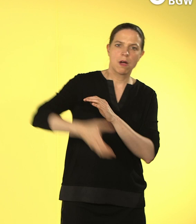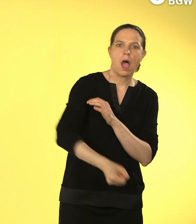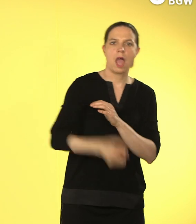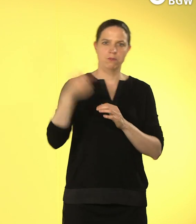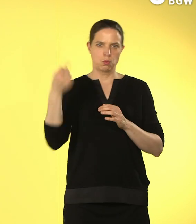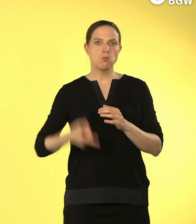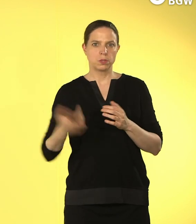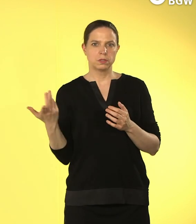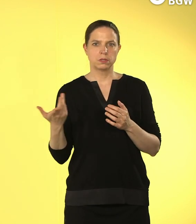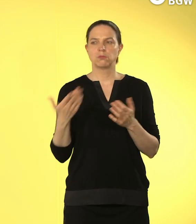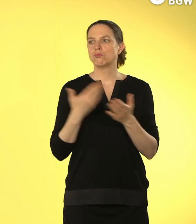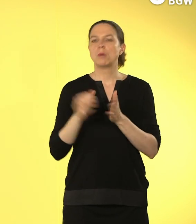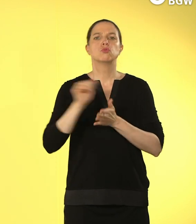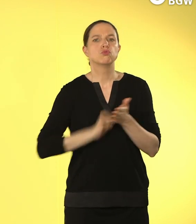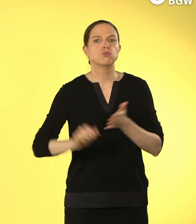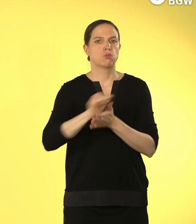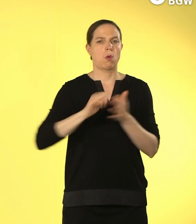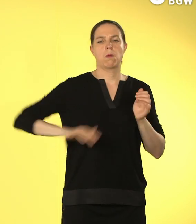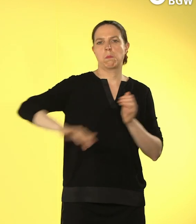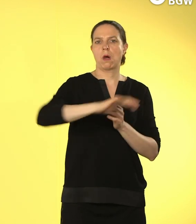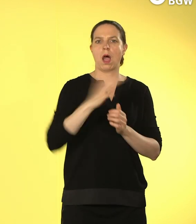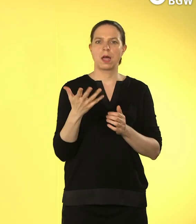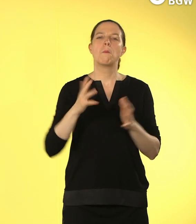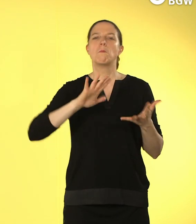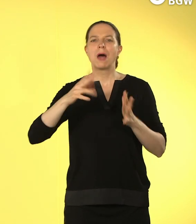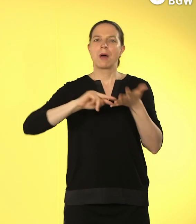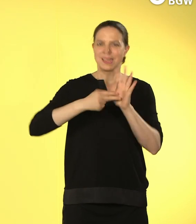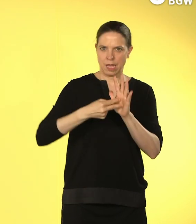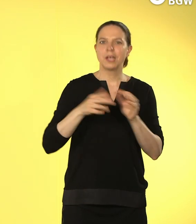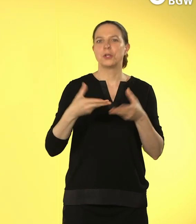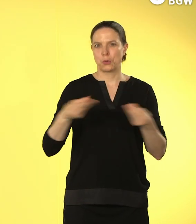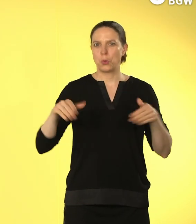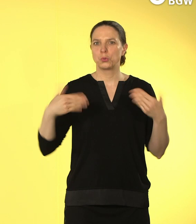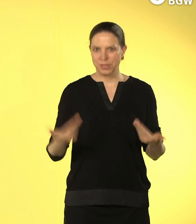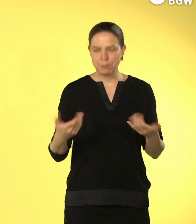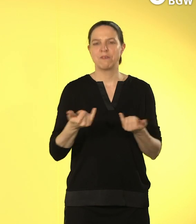Das ist im Spülbereich. Wenn es keine technische Lösung gibt, ein Spülbecken anzuheben,